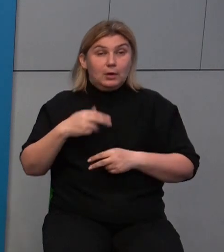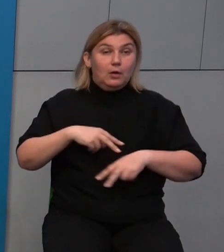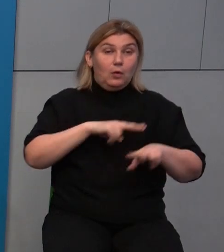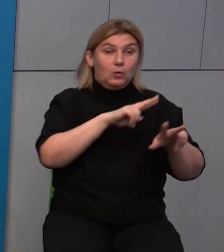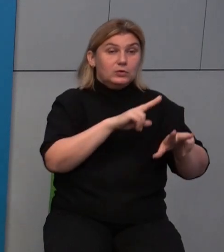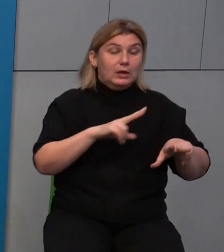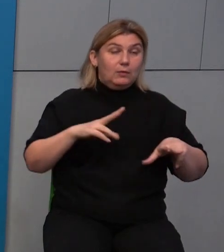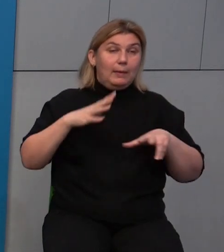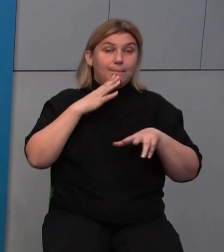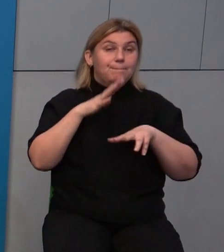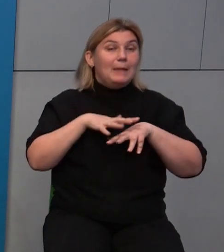i było się jego ofiarą,